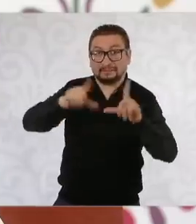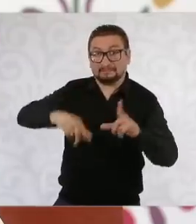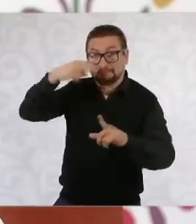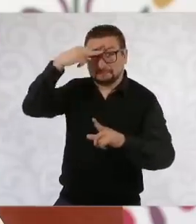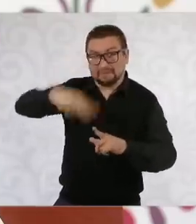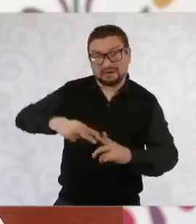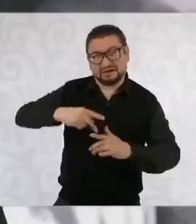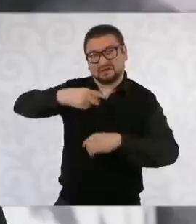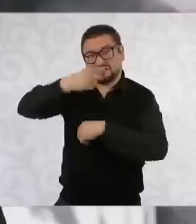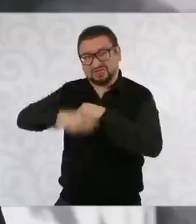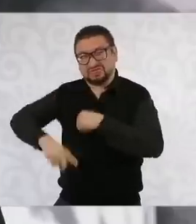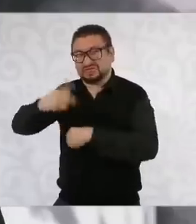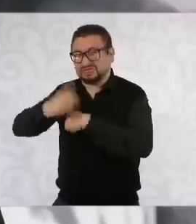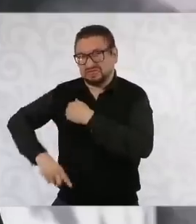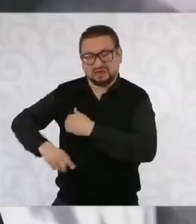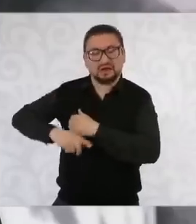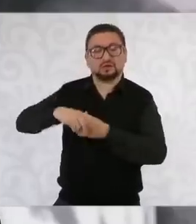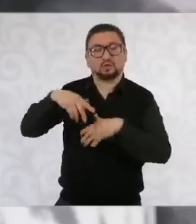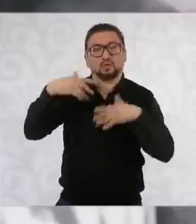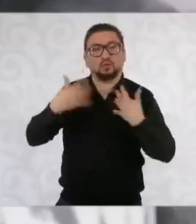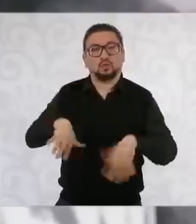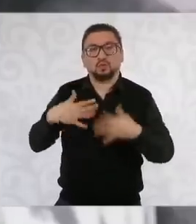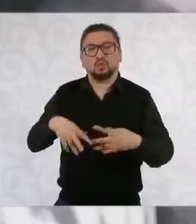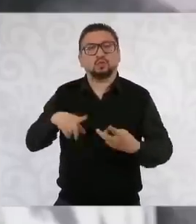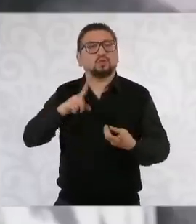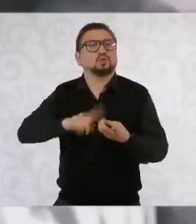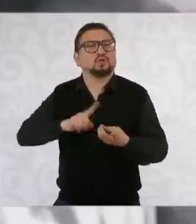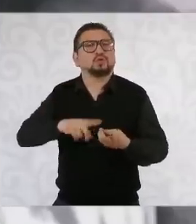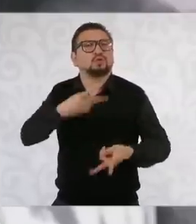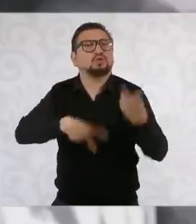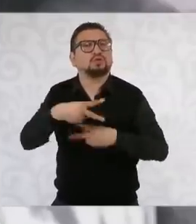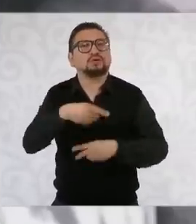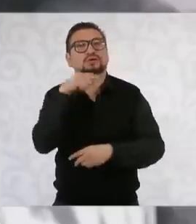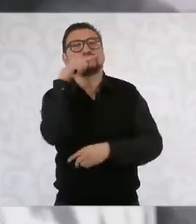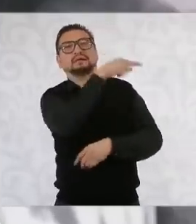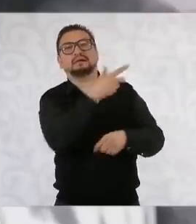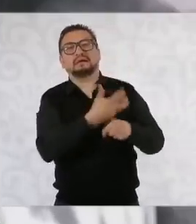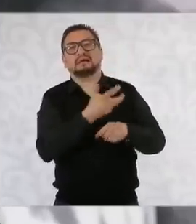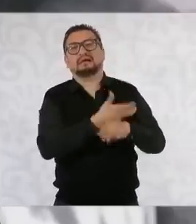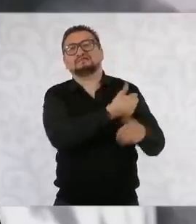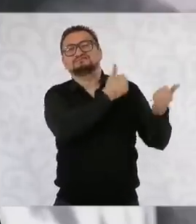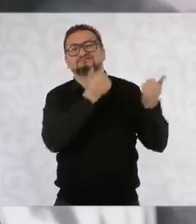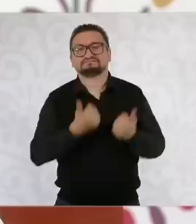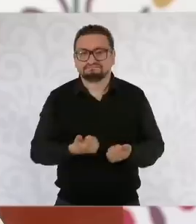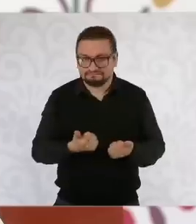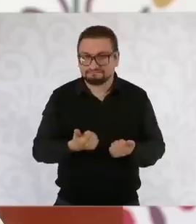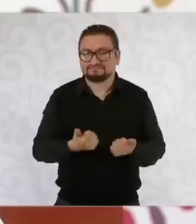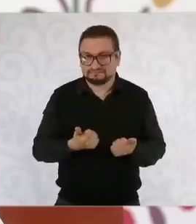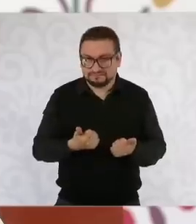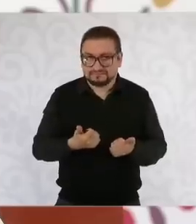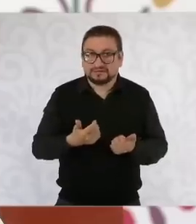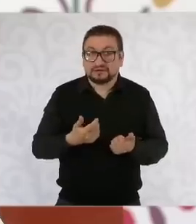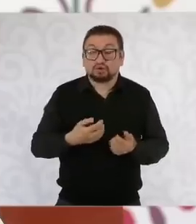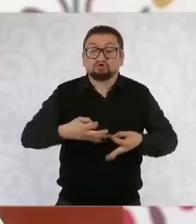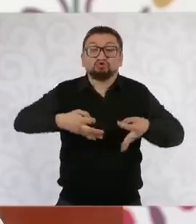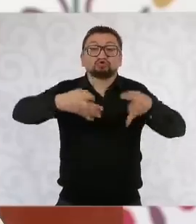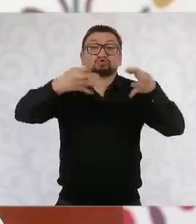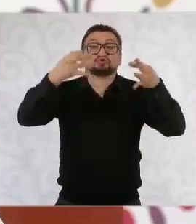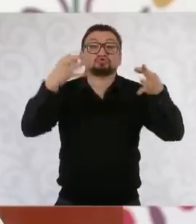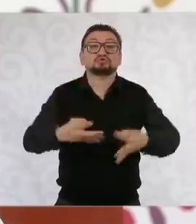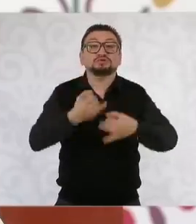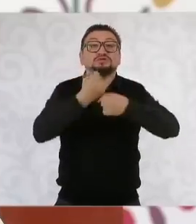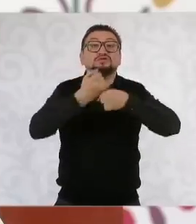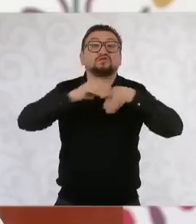fundamental al país bien de los Estados Unidos esto es un informe oficial es un informe que nos